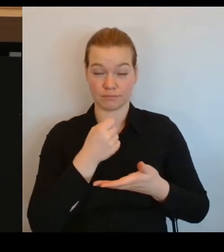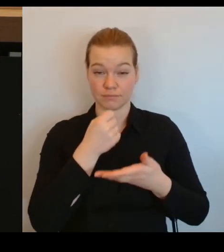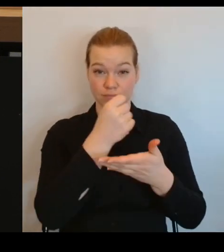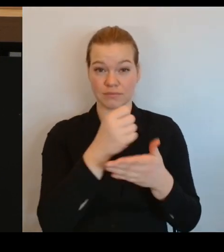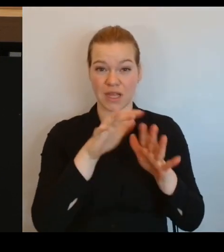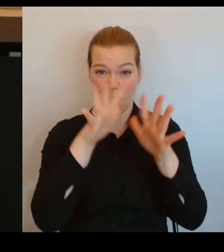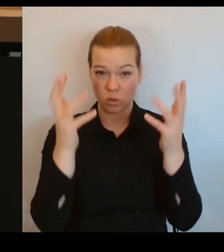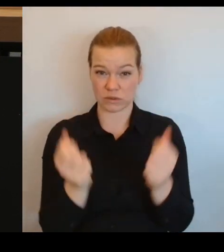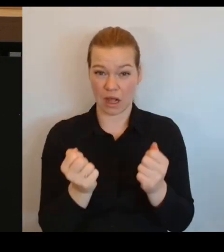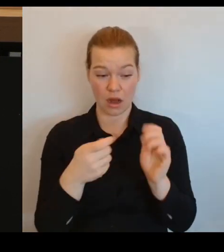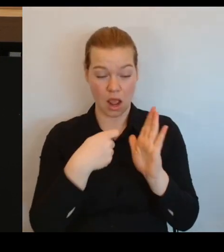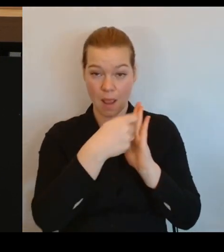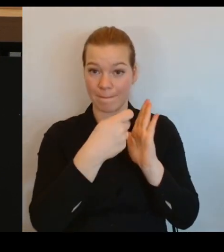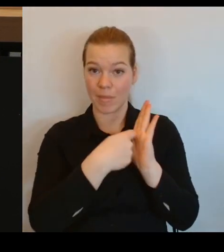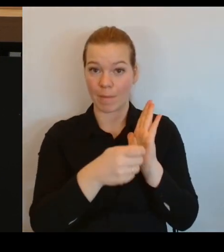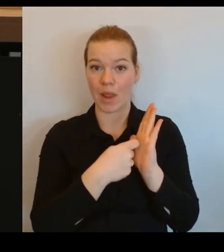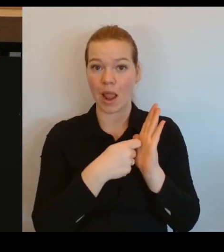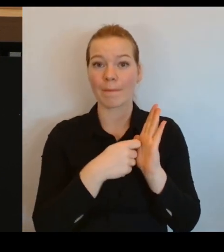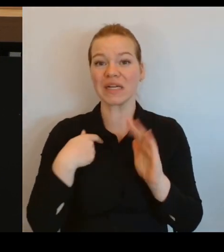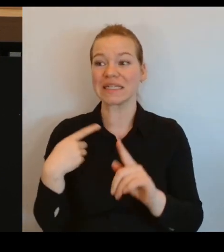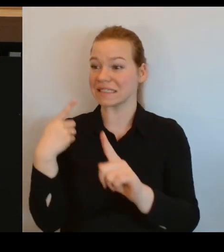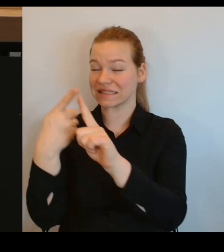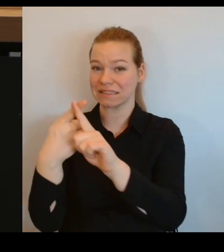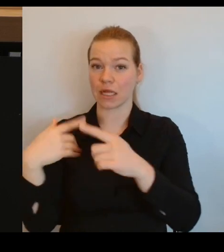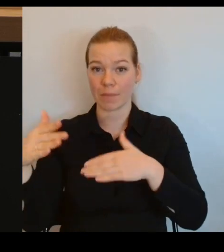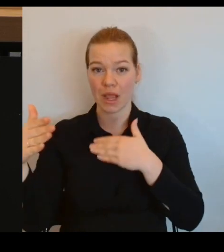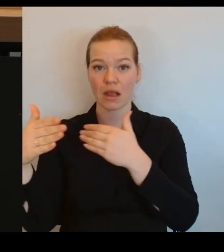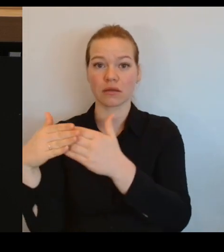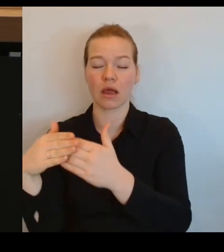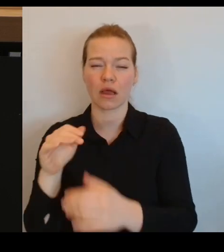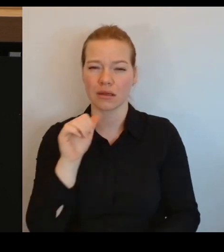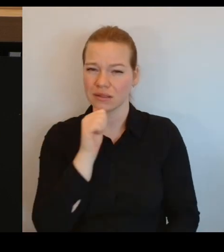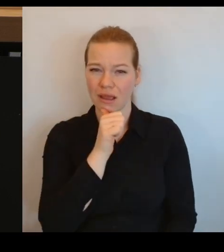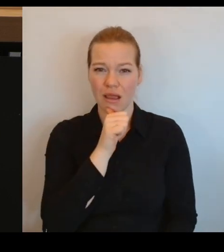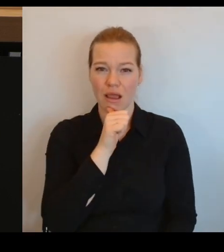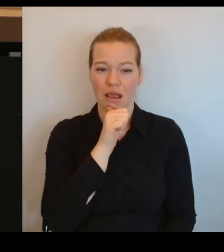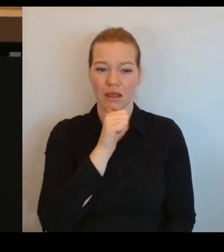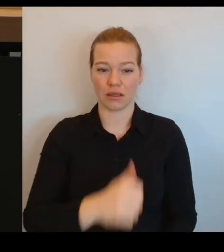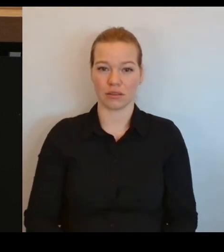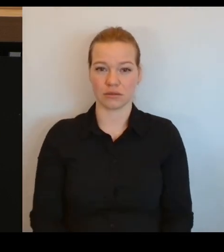Statt dann Stellen zu streichen, braucht es neben gemeinsamem Vorgehen von Haupt, Verwaltung und Bezirken